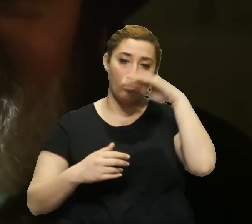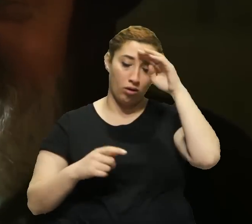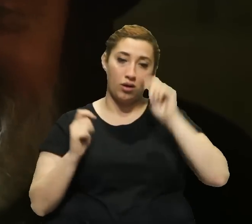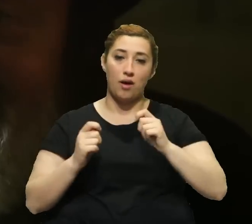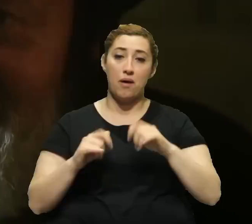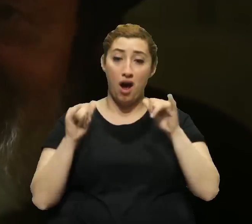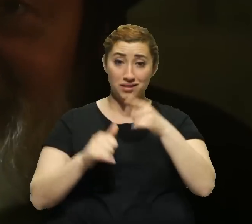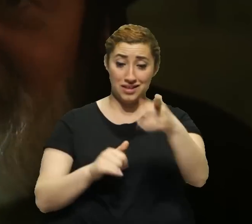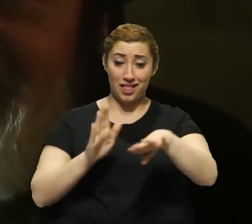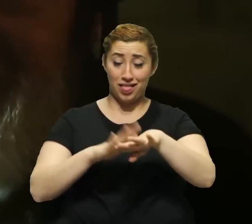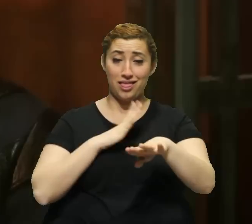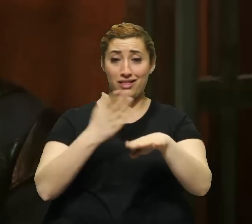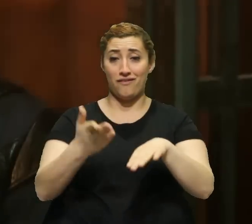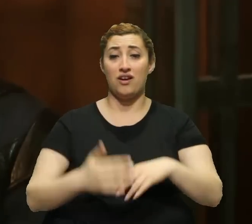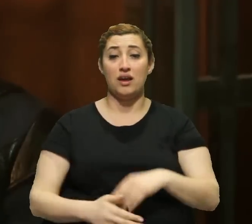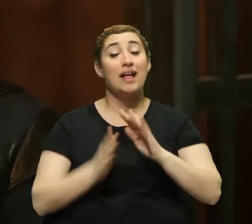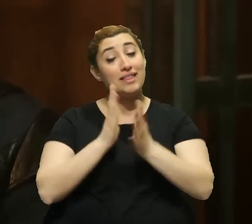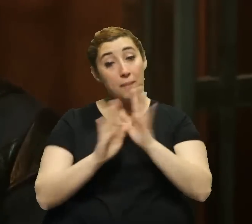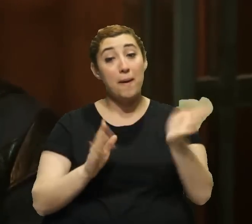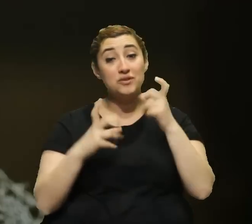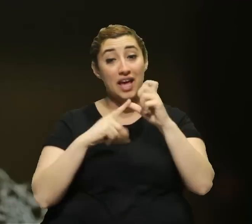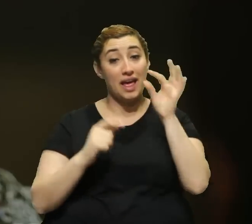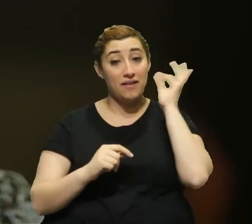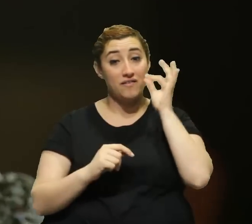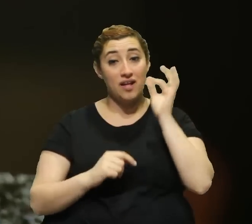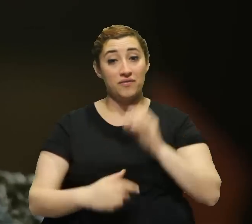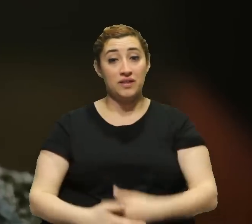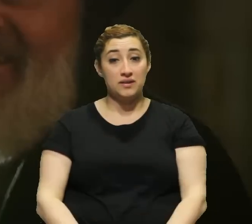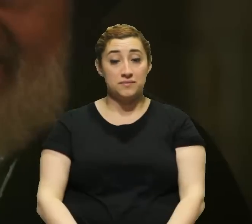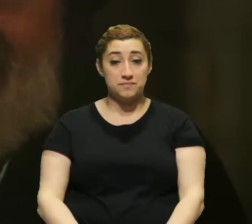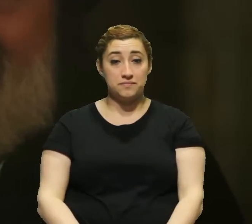Aynısı sende de var. -Tamamdır Şeyh Efendi!